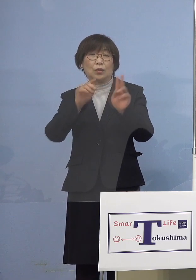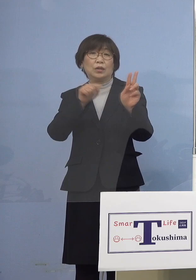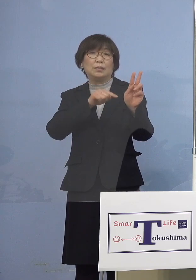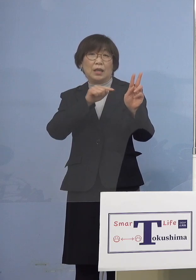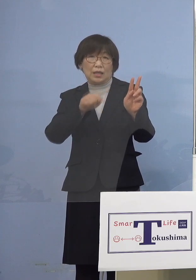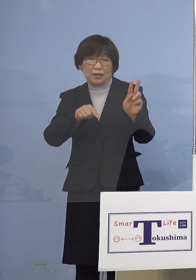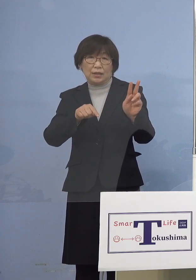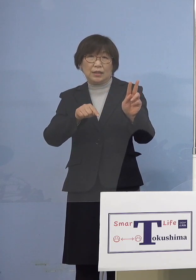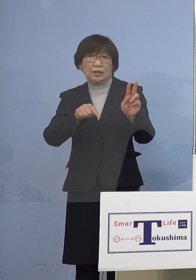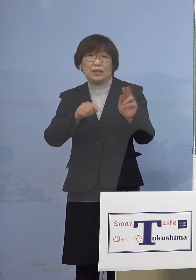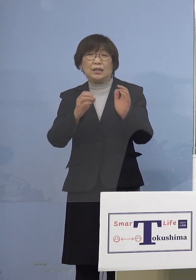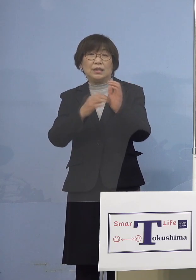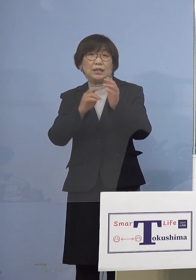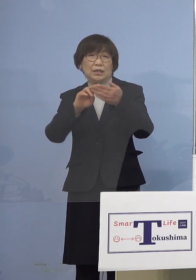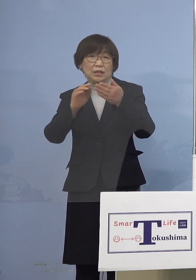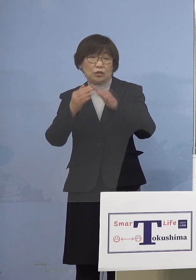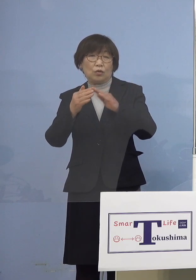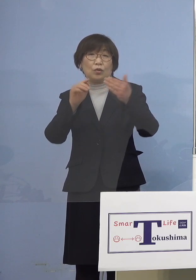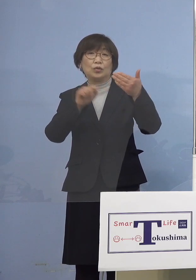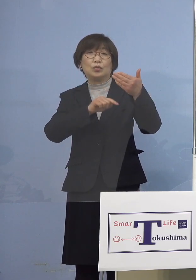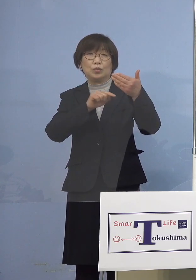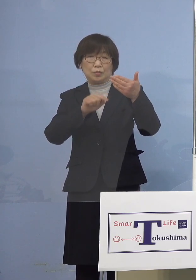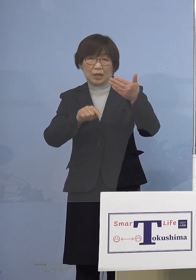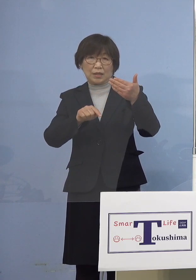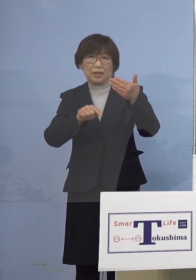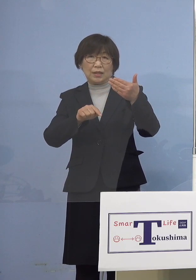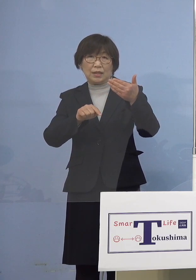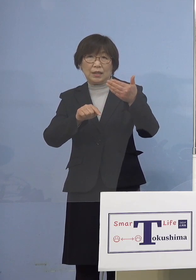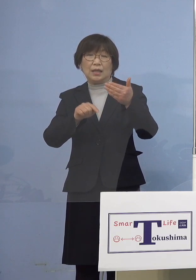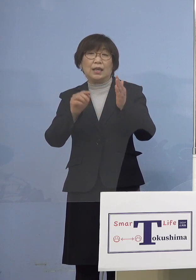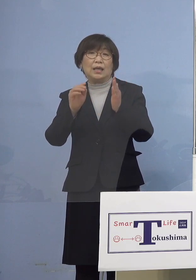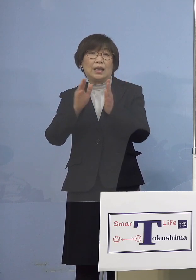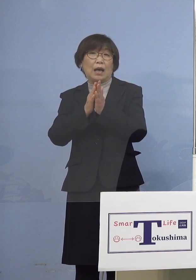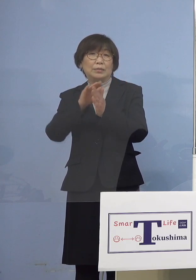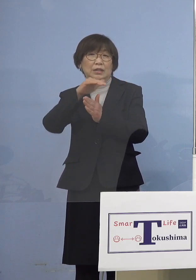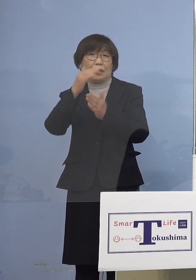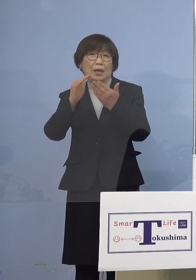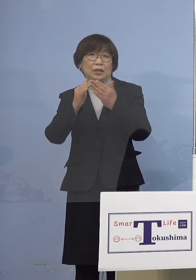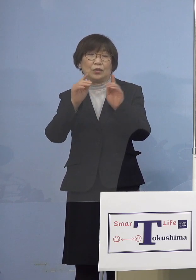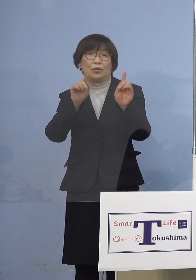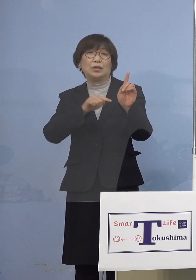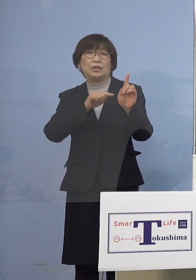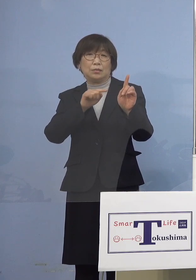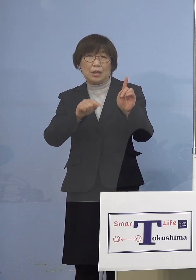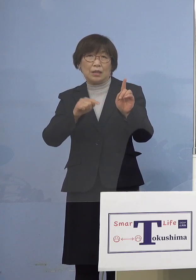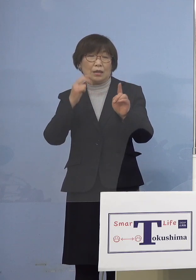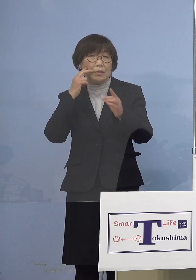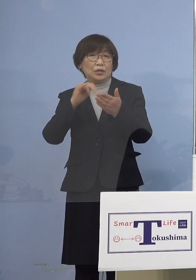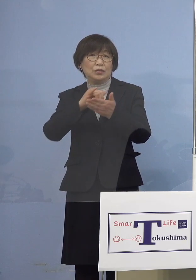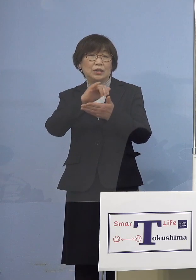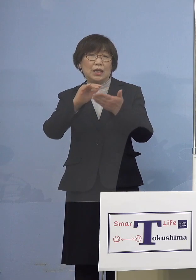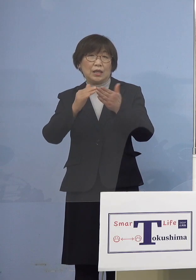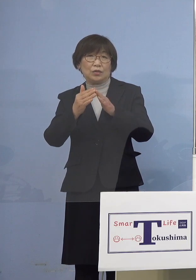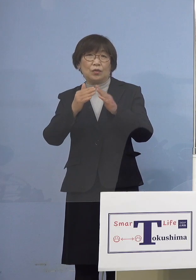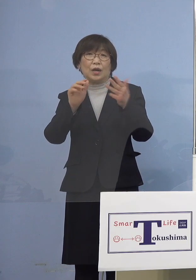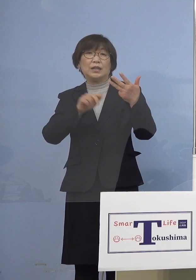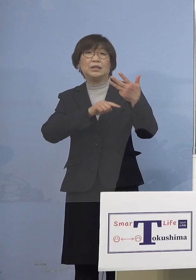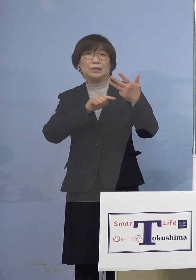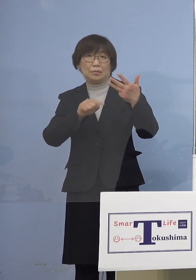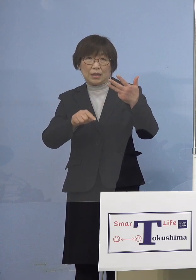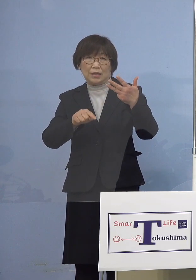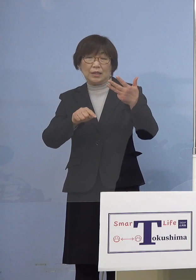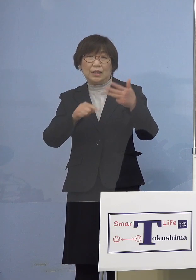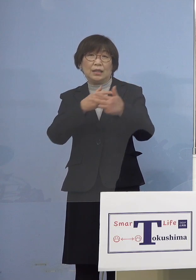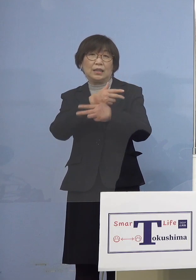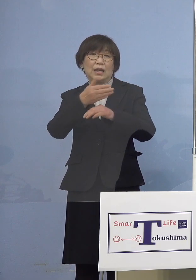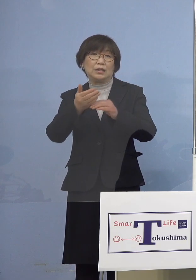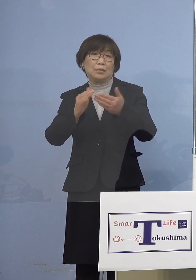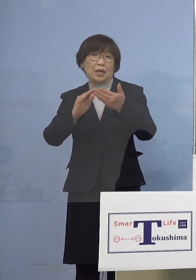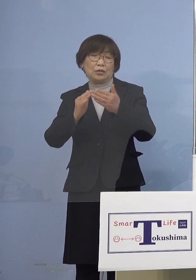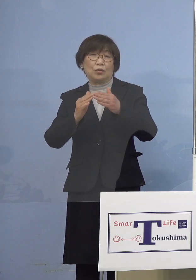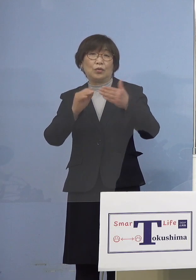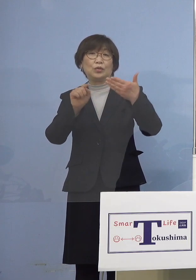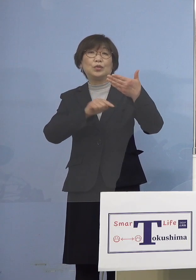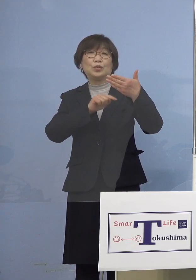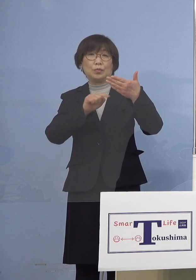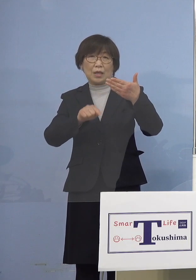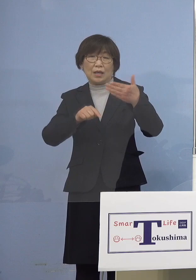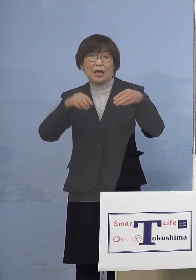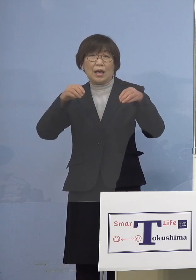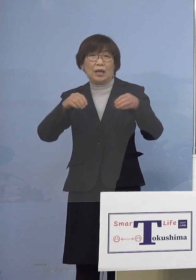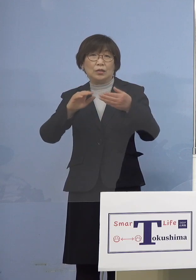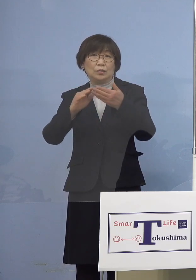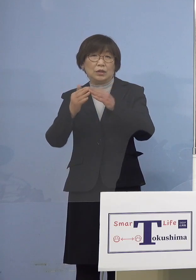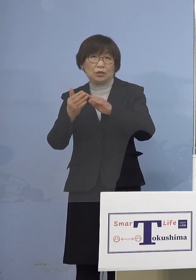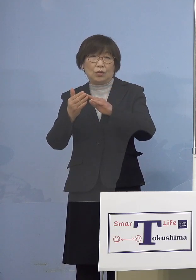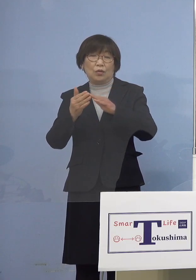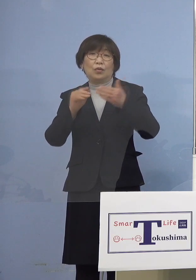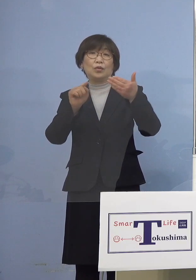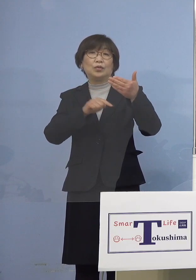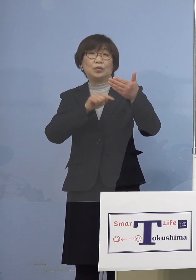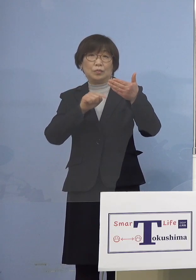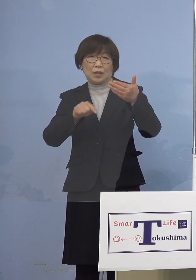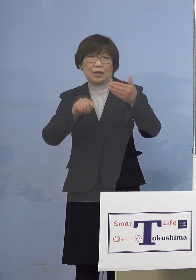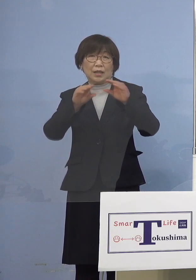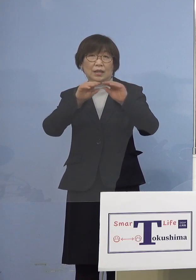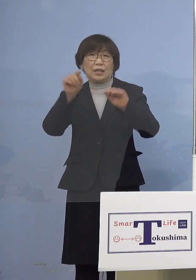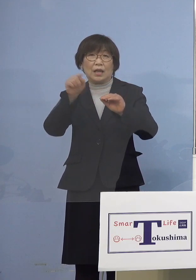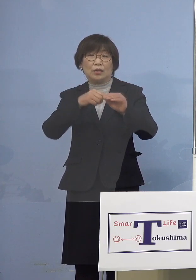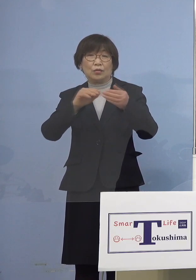石井町9名、神山町1名、松茂町8名 北島町9名、藍住町9名、板野町4名